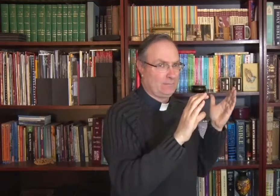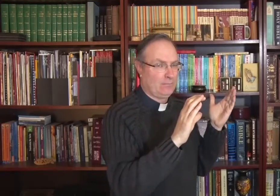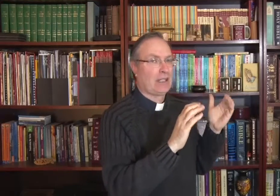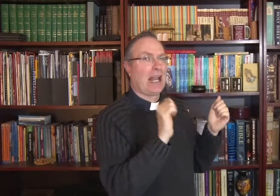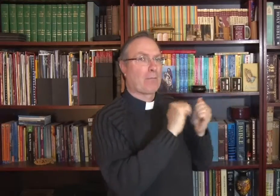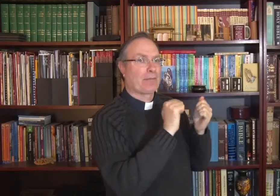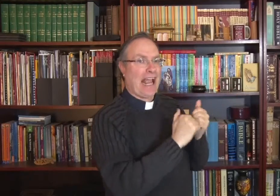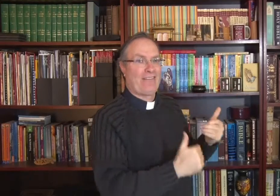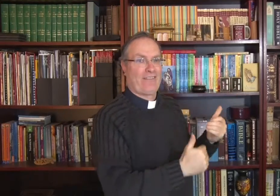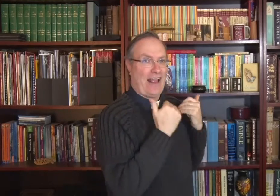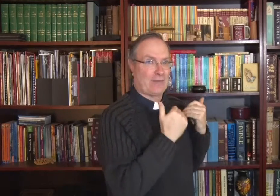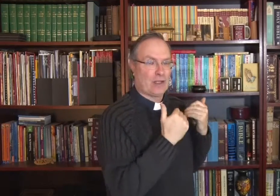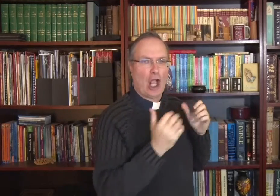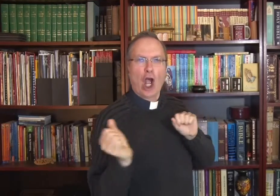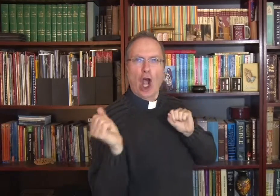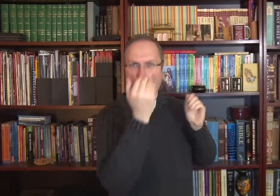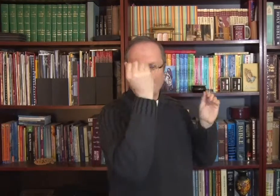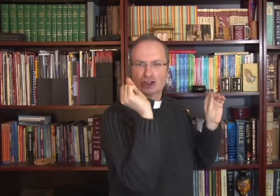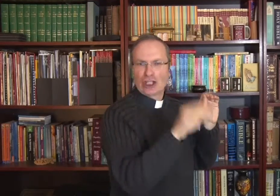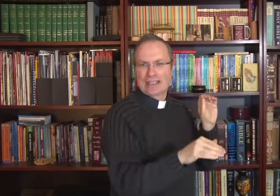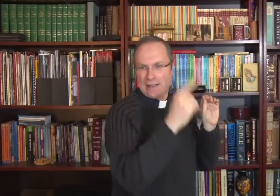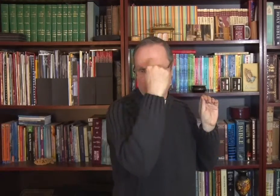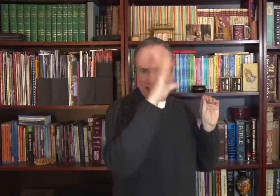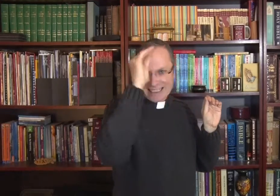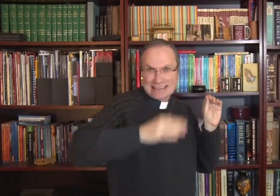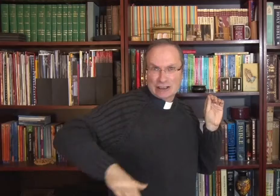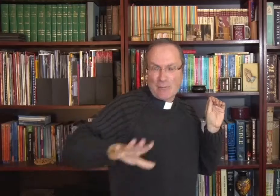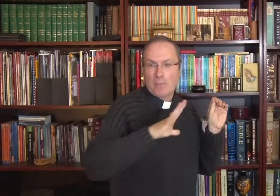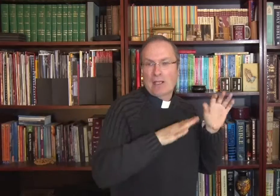la pierre vivante rejetée par les hommes